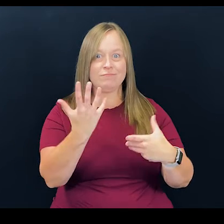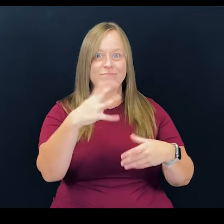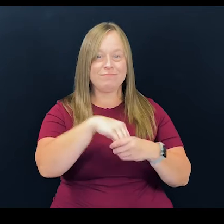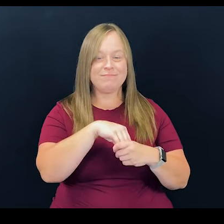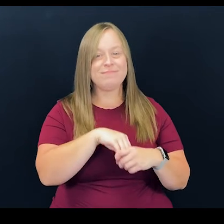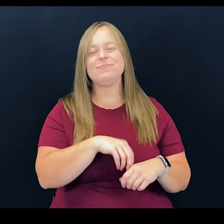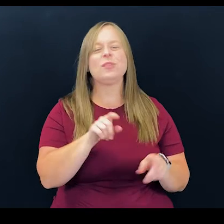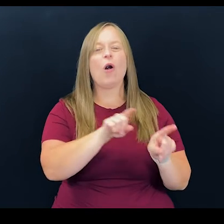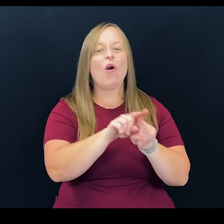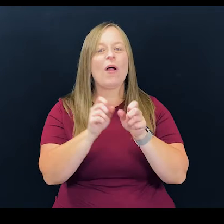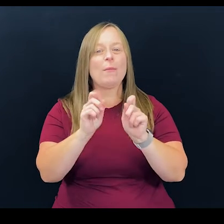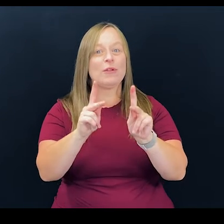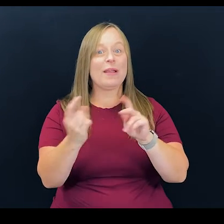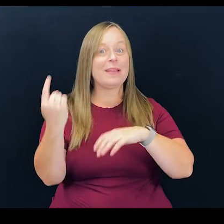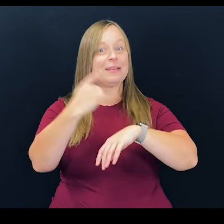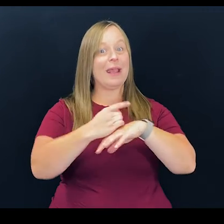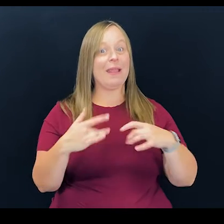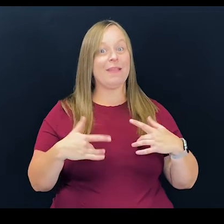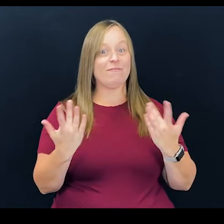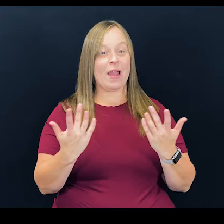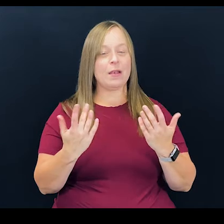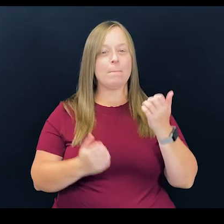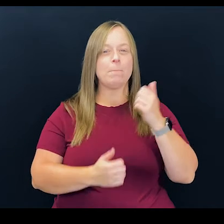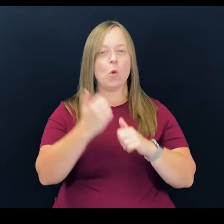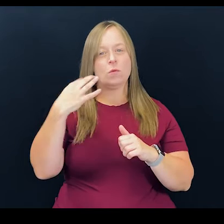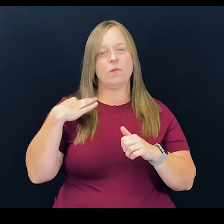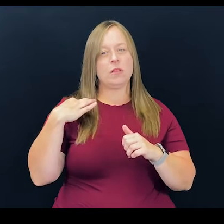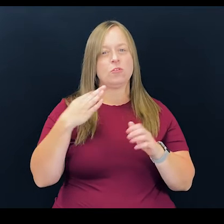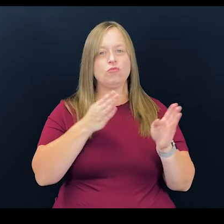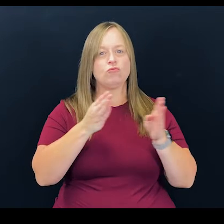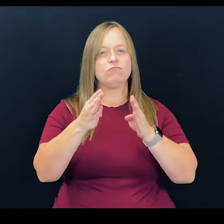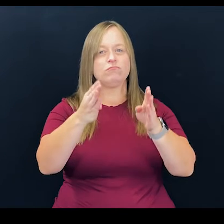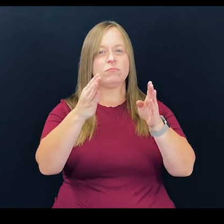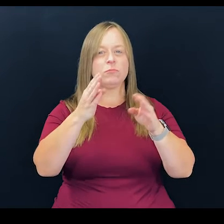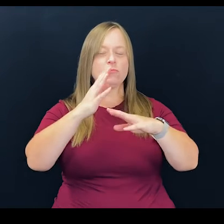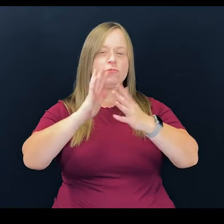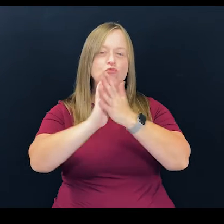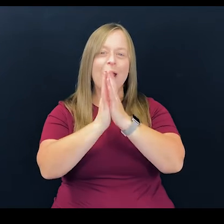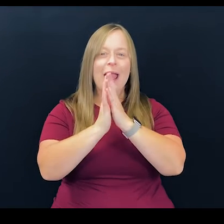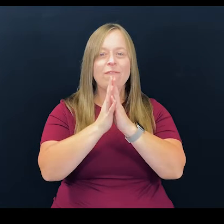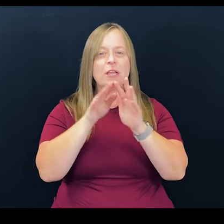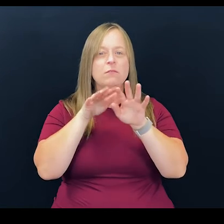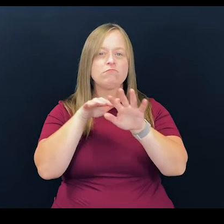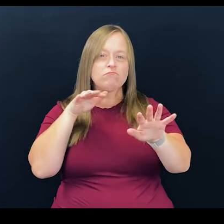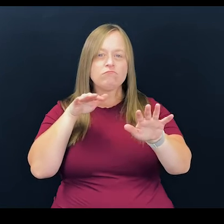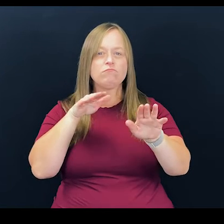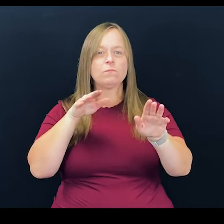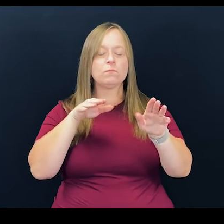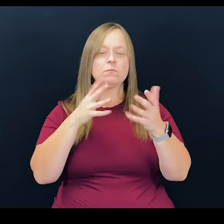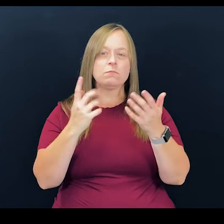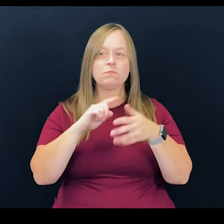Hay oportunidades el día del evento también, más que todo de voluntarios para guiar el tráfico